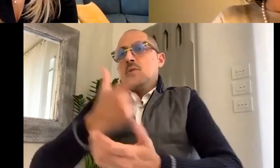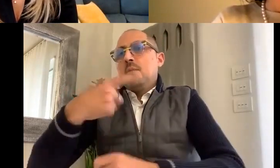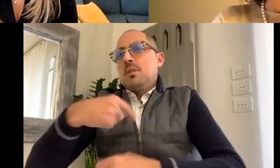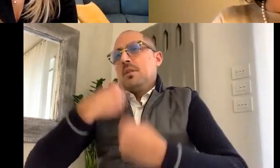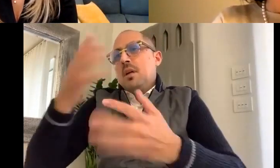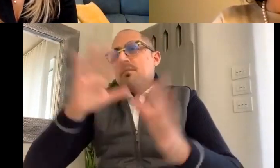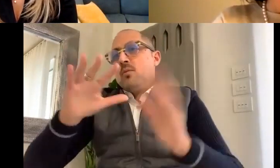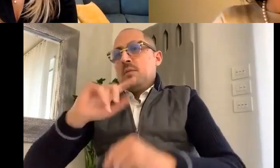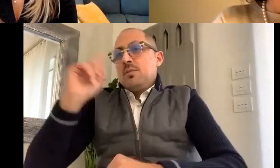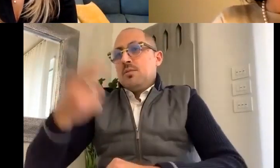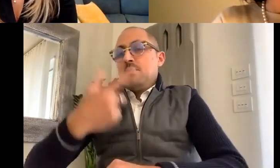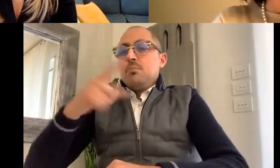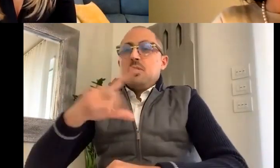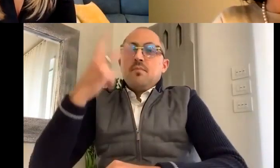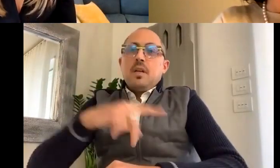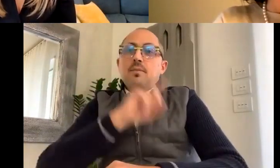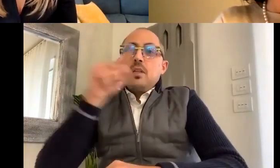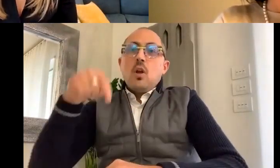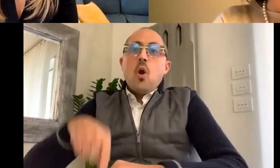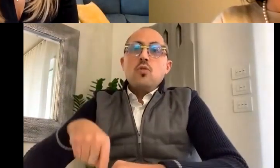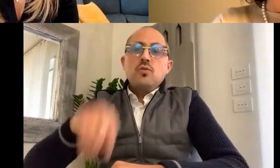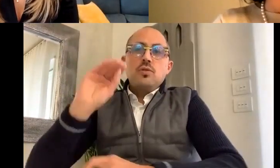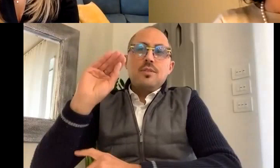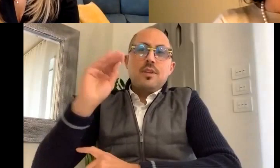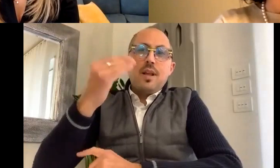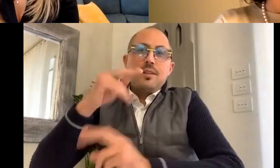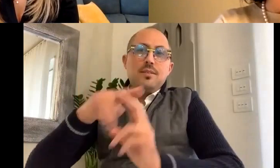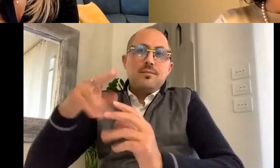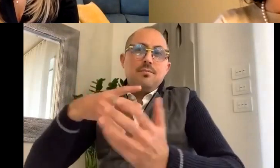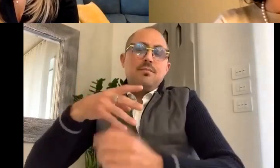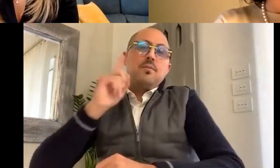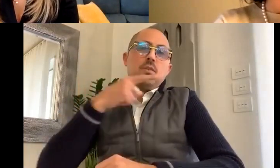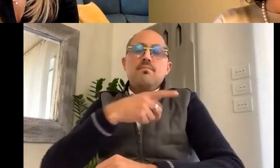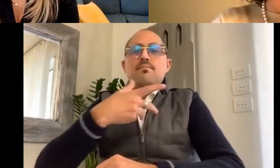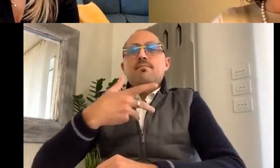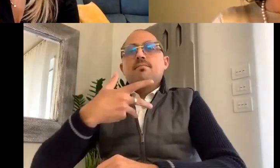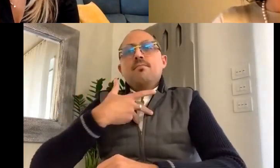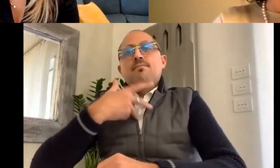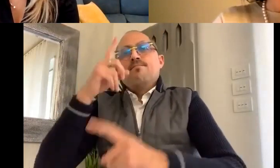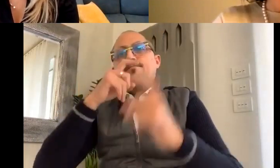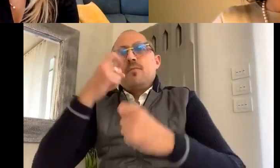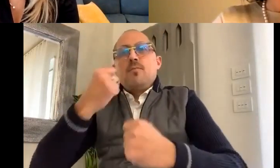perché ci ha dato questa possibilità di dare informazioni alle persone sorde.